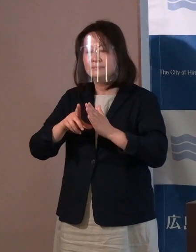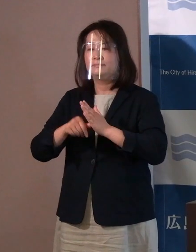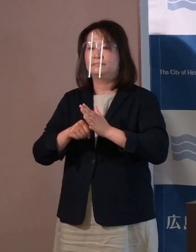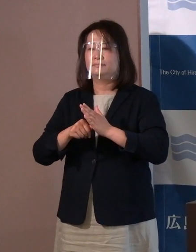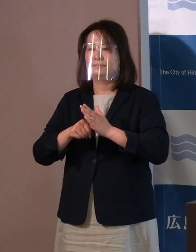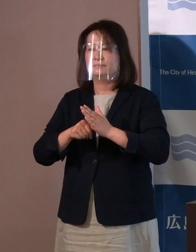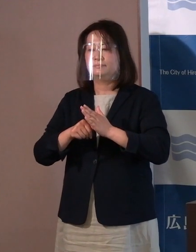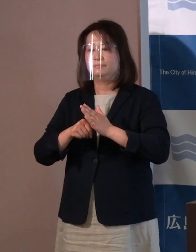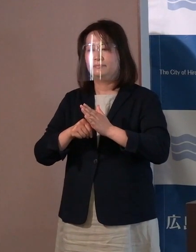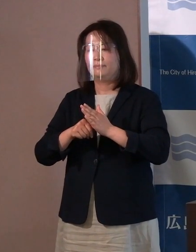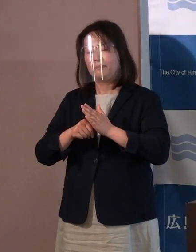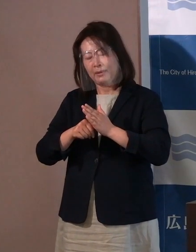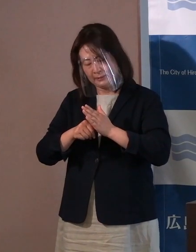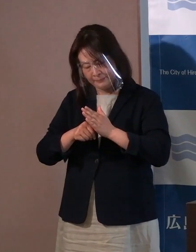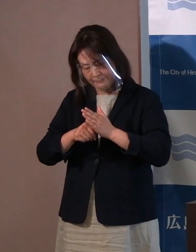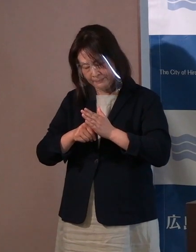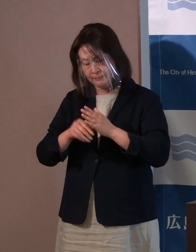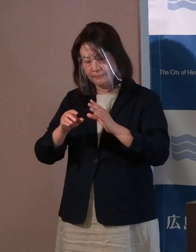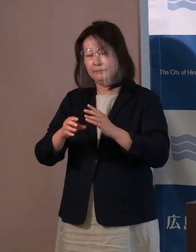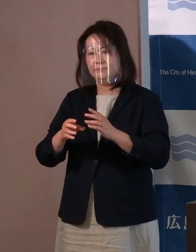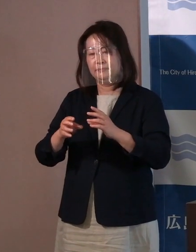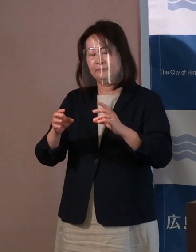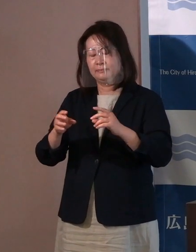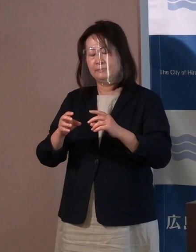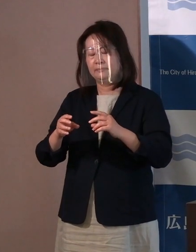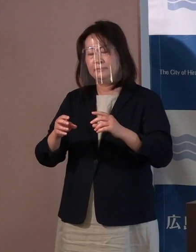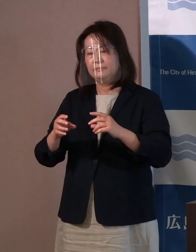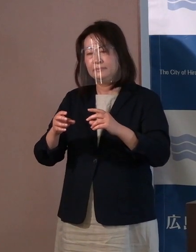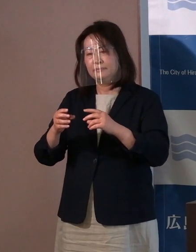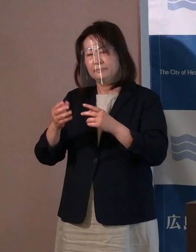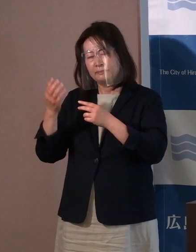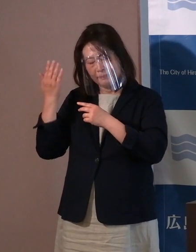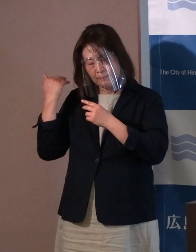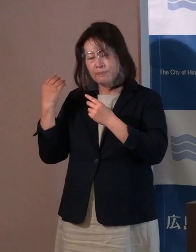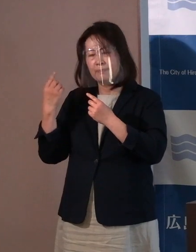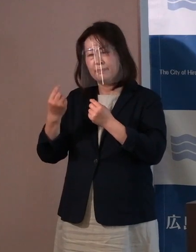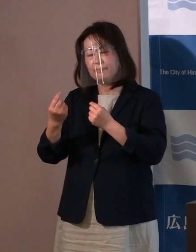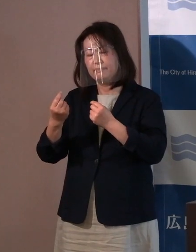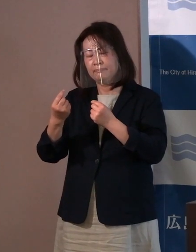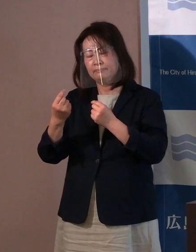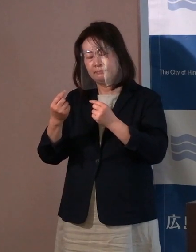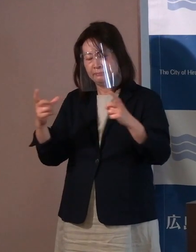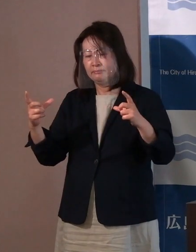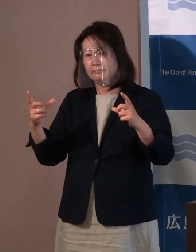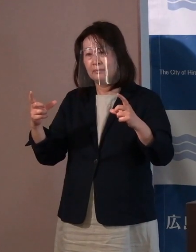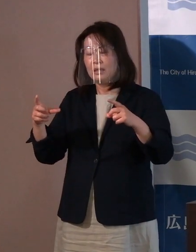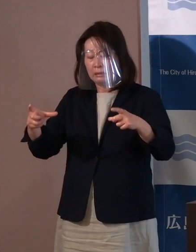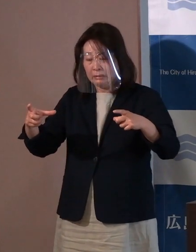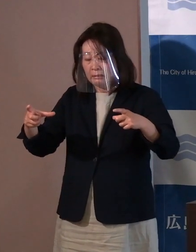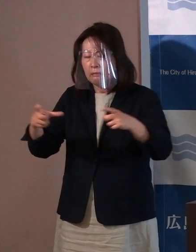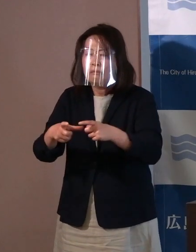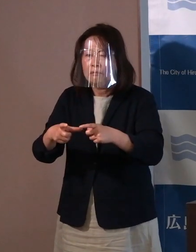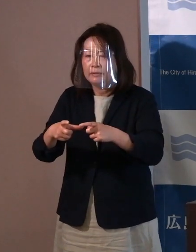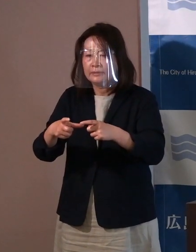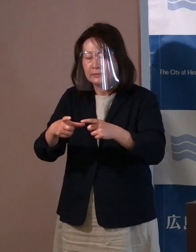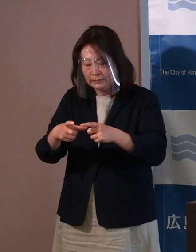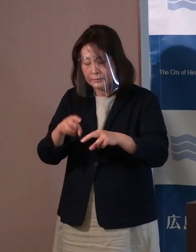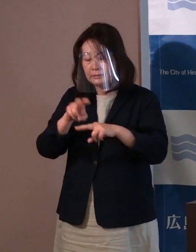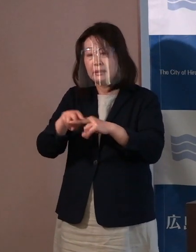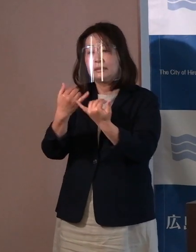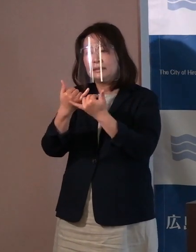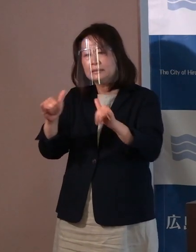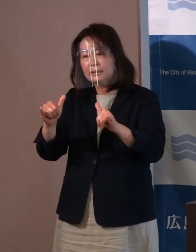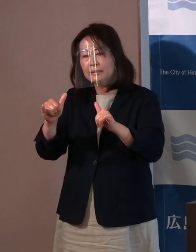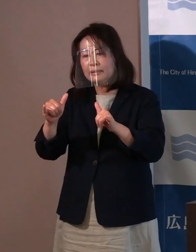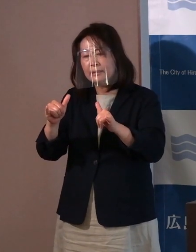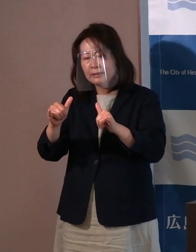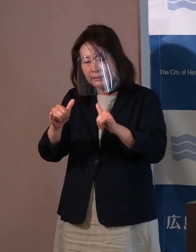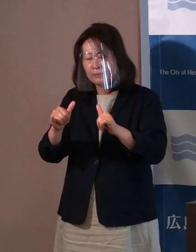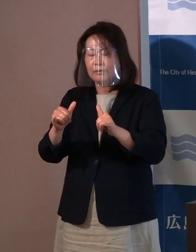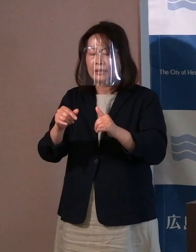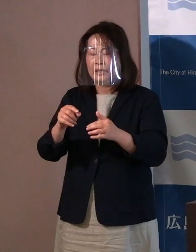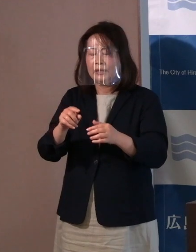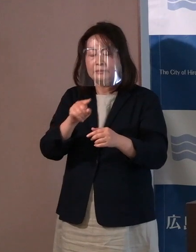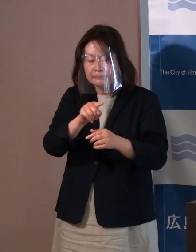規模を縮小して､参列いただく方も 限定せざるを得ないといった状況にあります｡